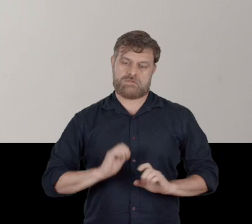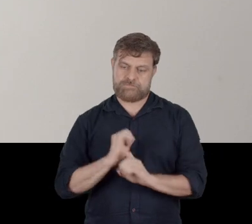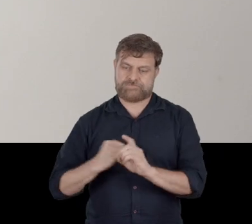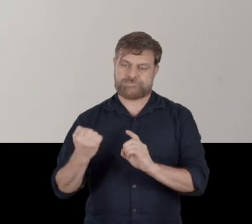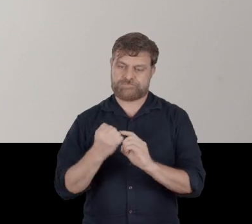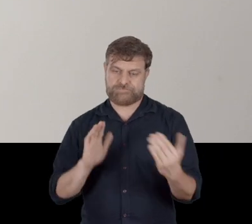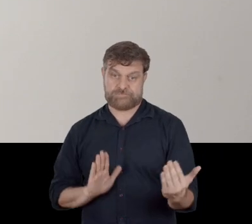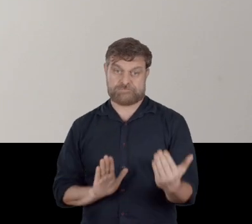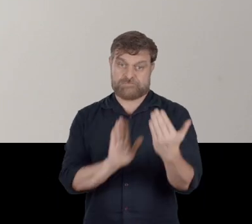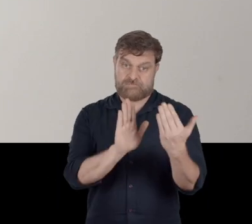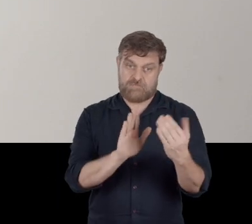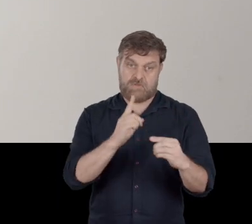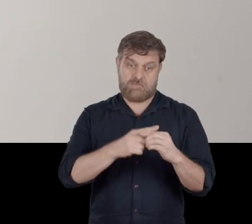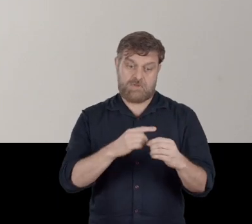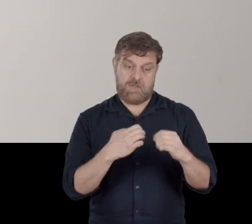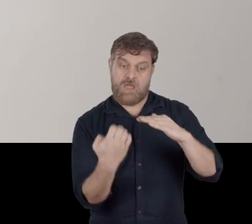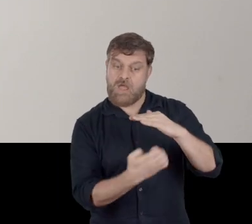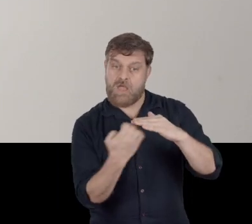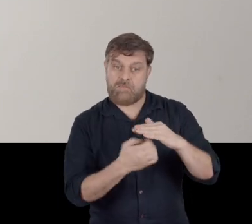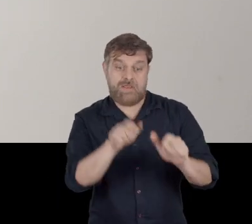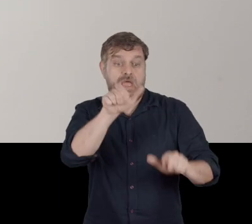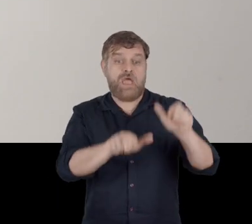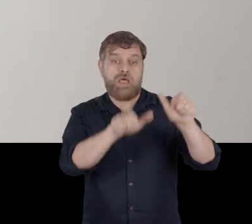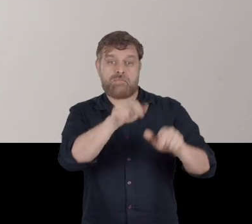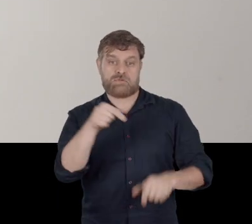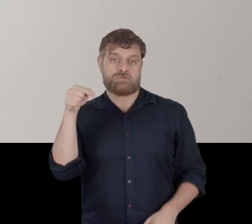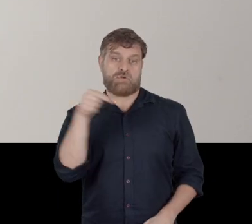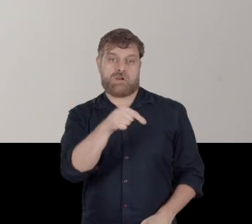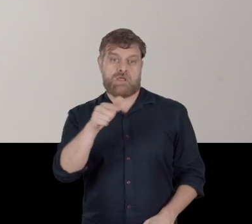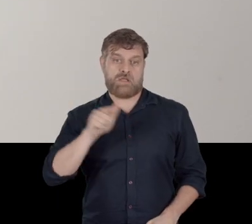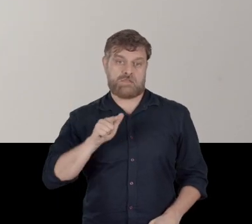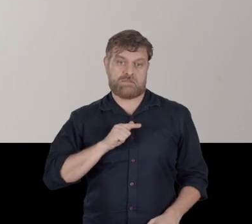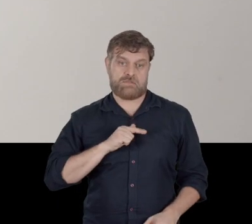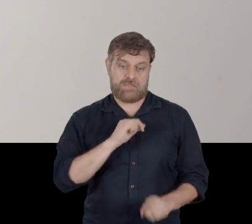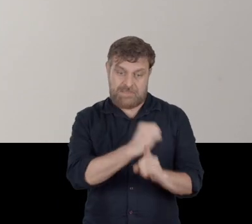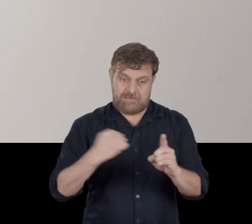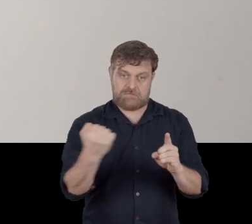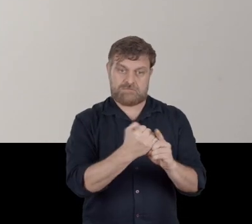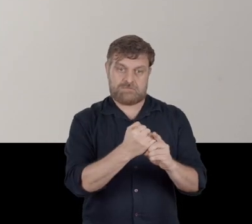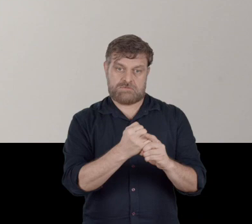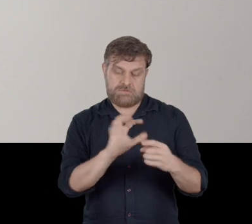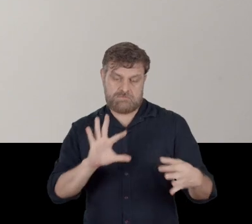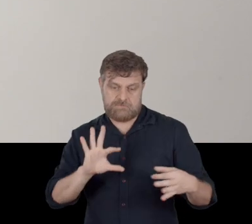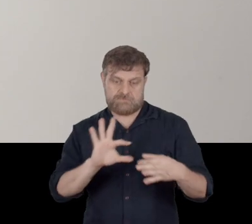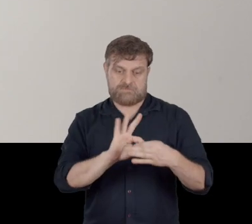porque a empresa é formada por pessoas e ela é um elemento da sociedade, é um ator social.